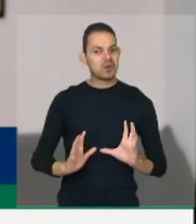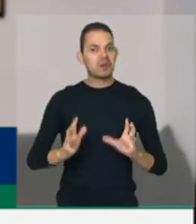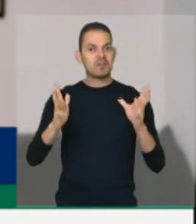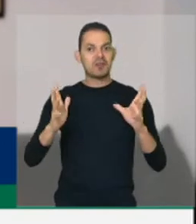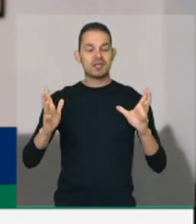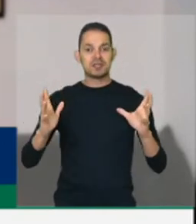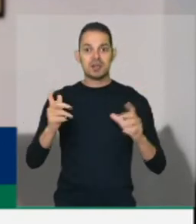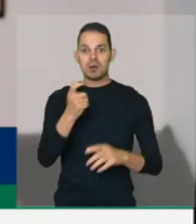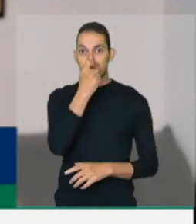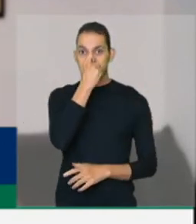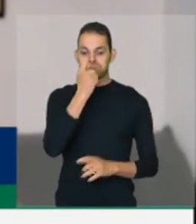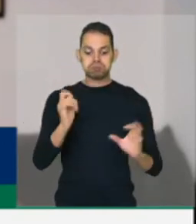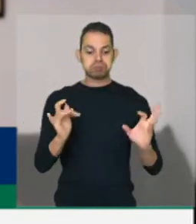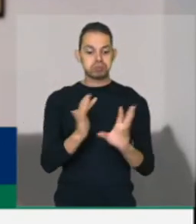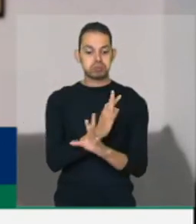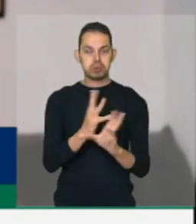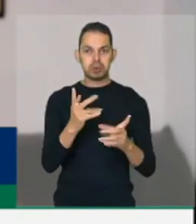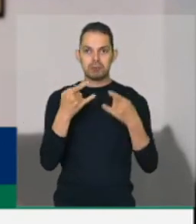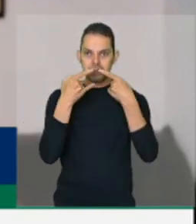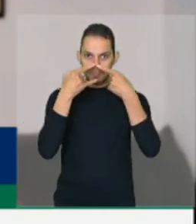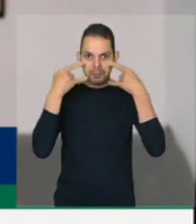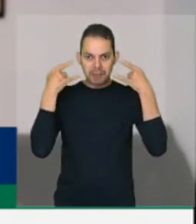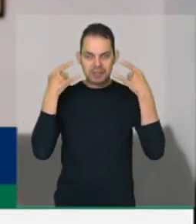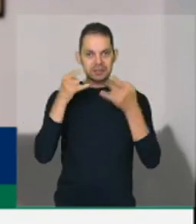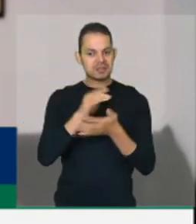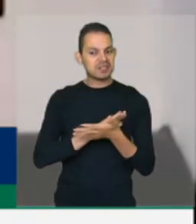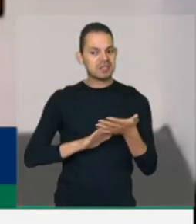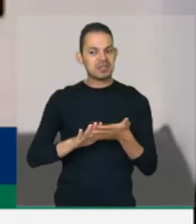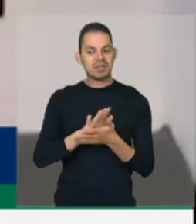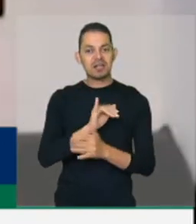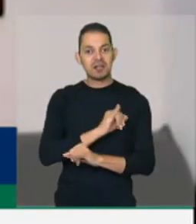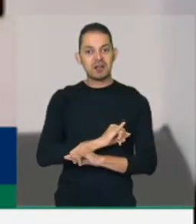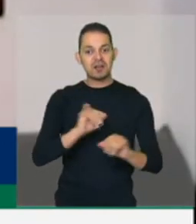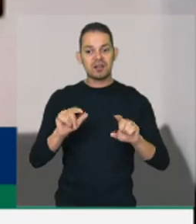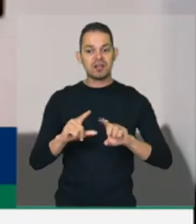EM UMA FESTA, DIZENDO QUE É UM EMPREENDIMENTO PARA FAZER A CHAMADA VACINO RIA GOURMET,